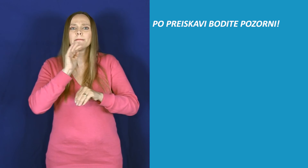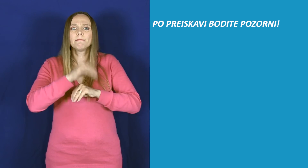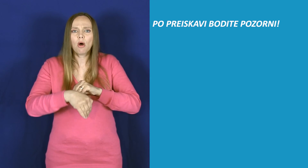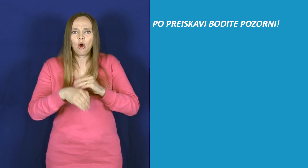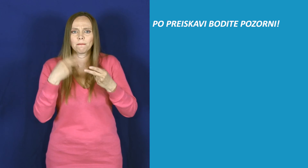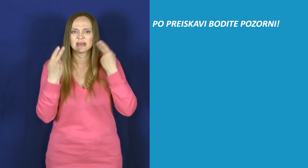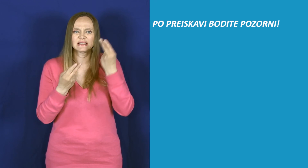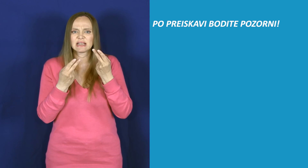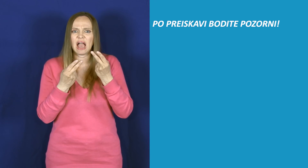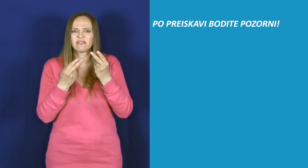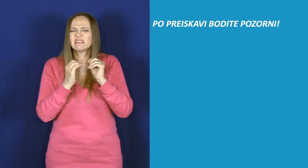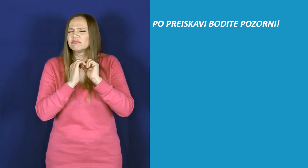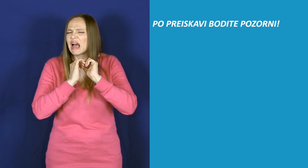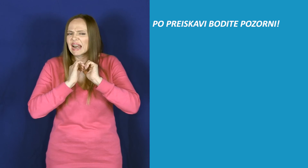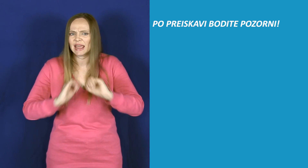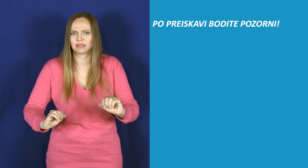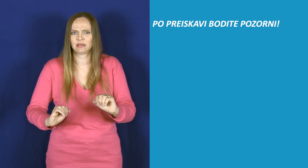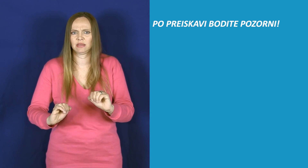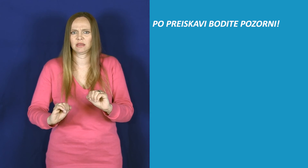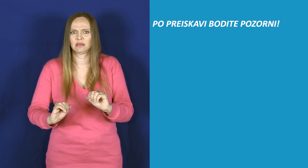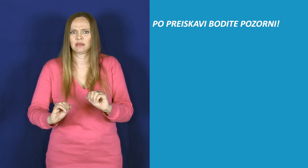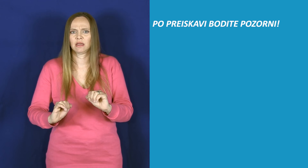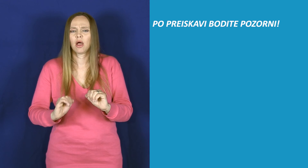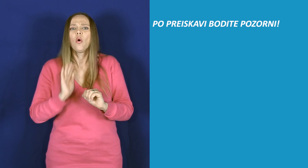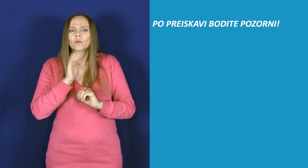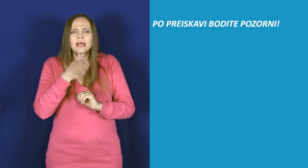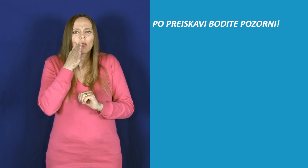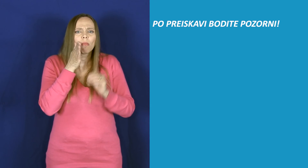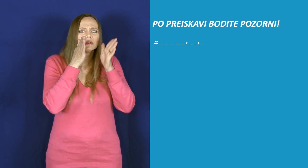Vseeno bodite pozorni, če se pri vas pojavijo naslednje težave: